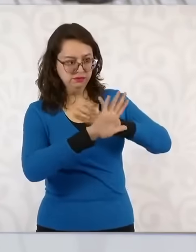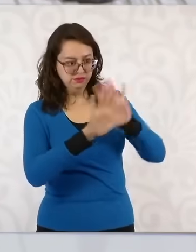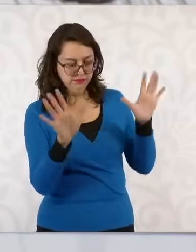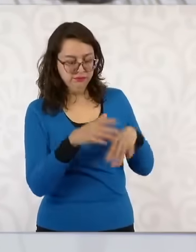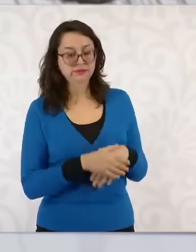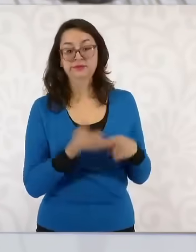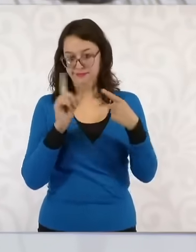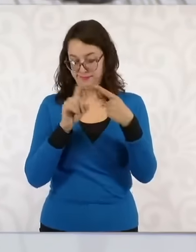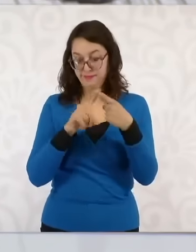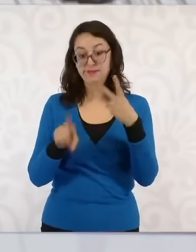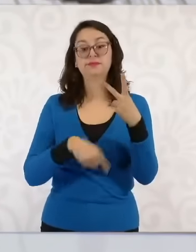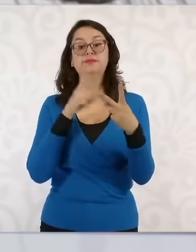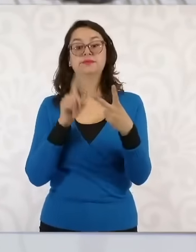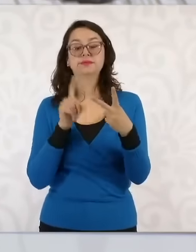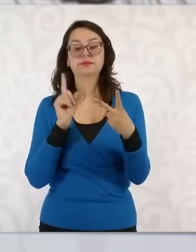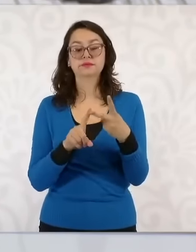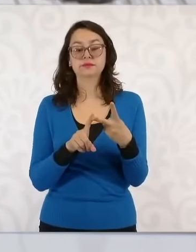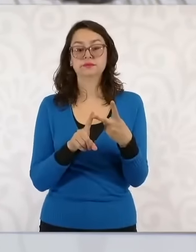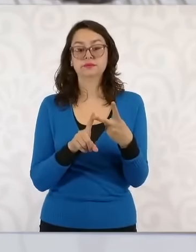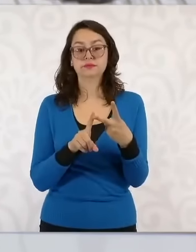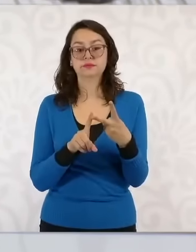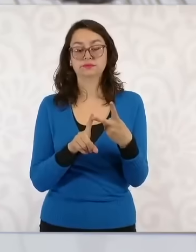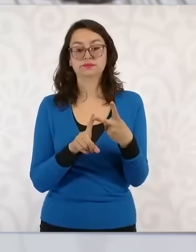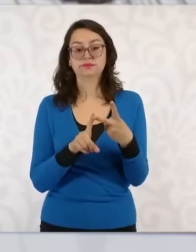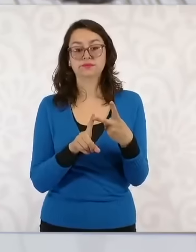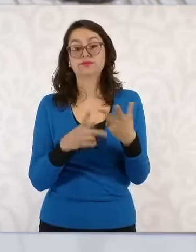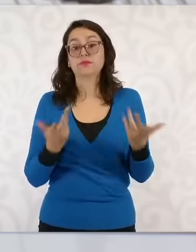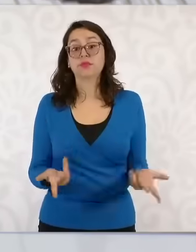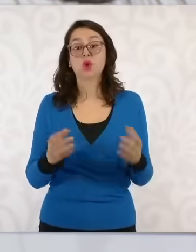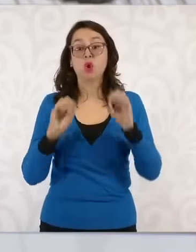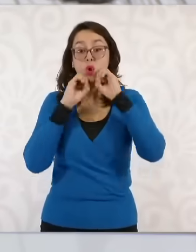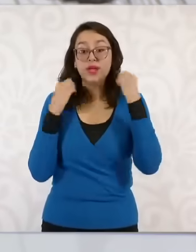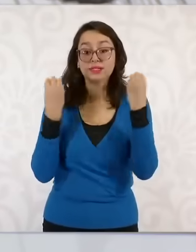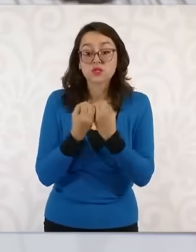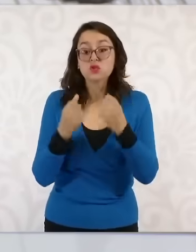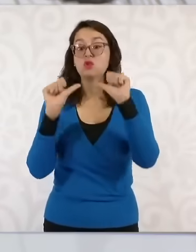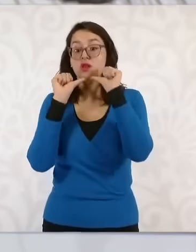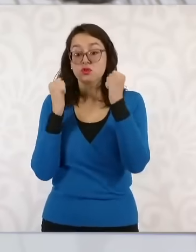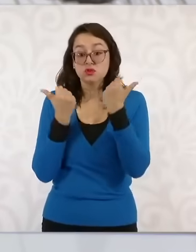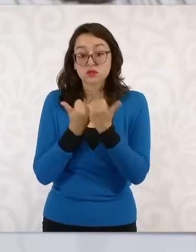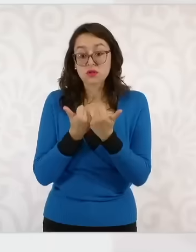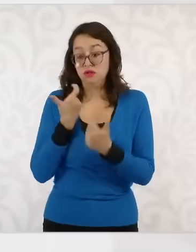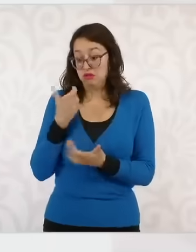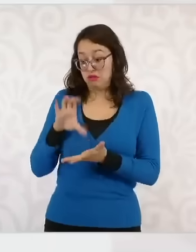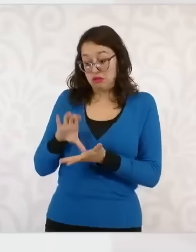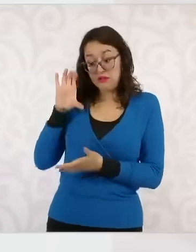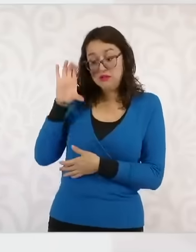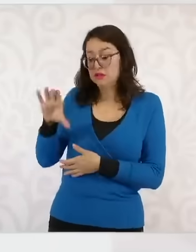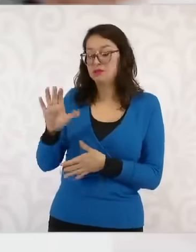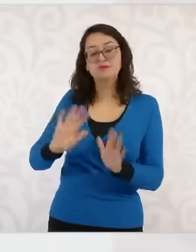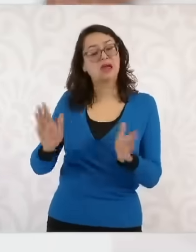importante es que nosotros no damos recursos a las organizaciones nunca. Eso ya no. Eso es del pasado